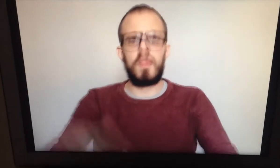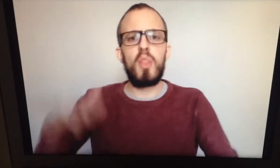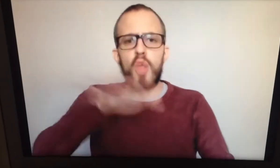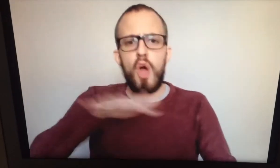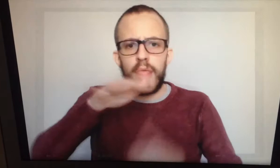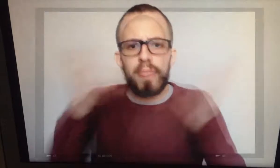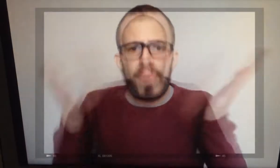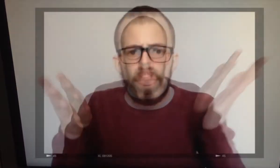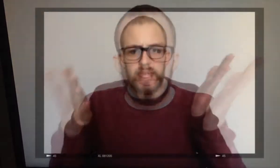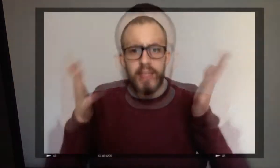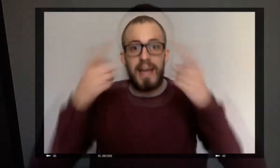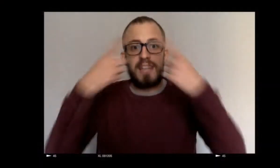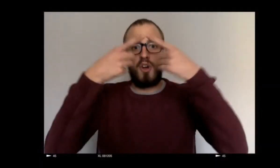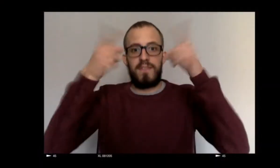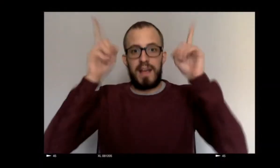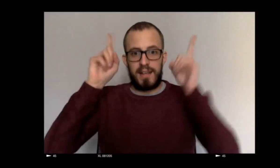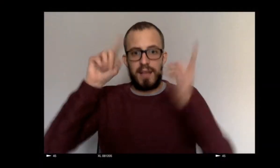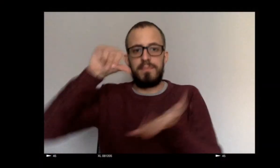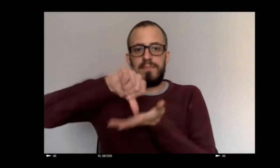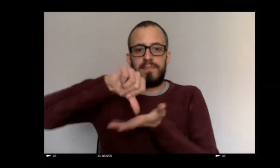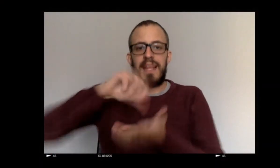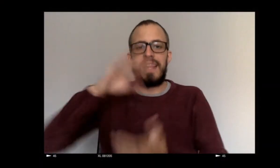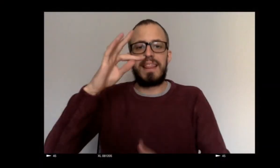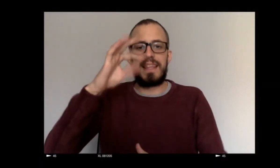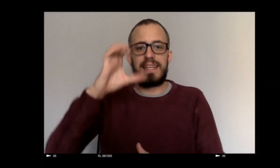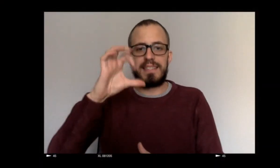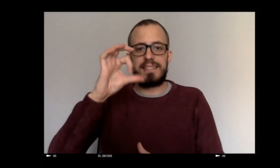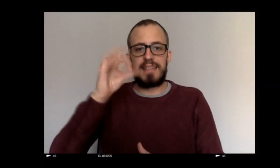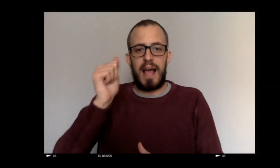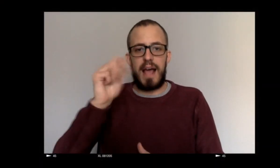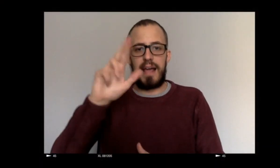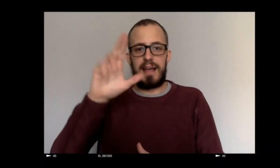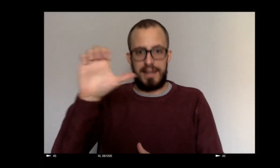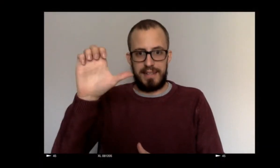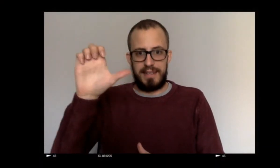¿Dónde? En Eslovaquia, concretamente en la ciudad de Tesare.